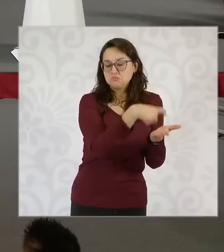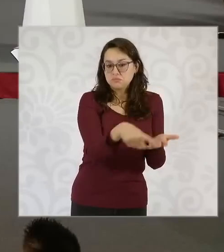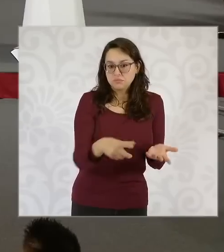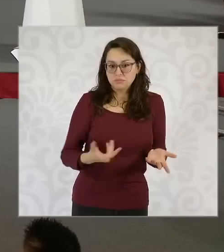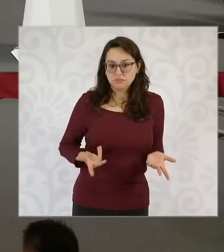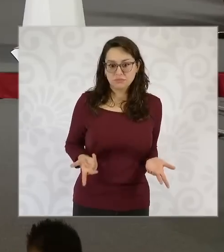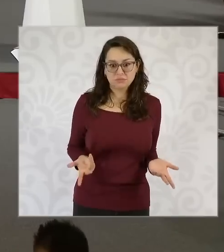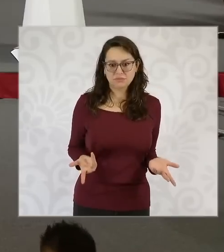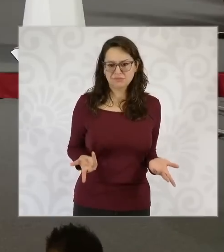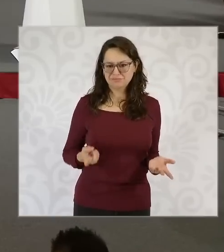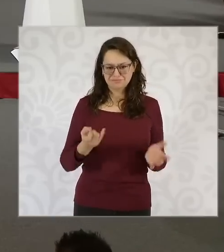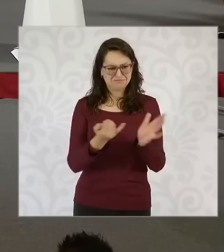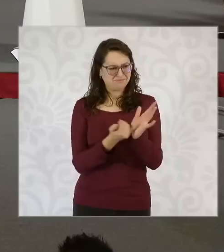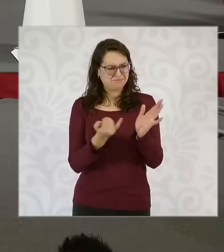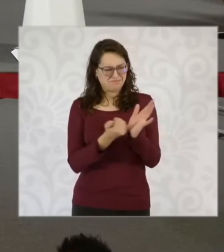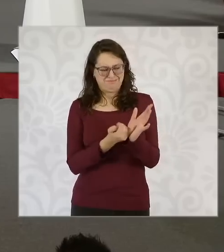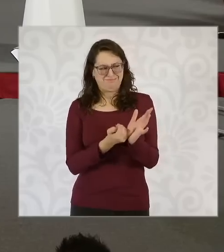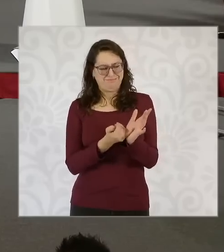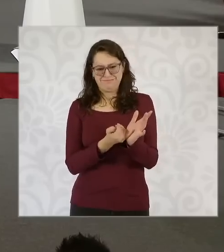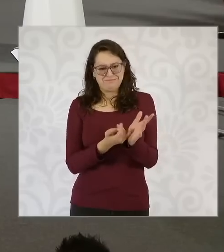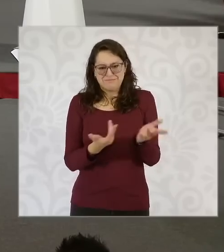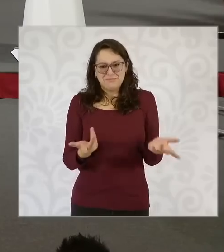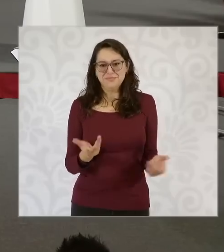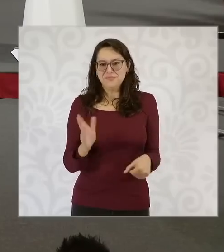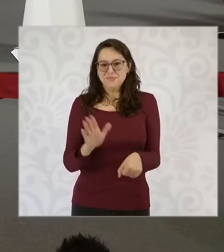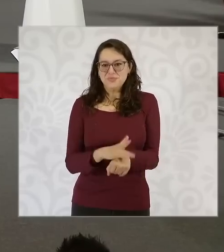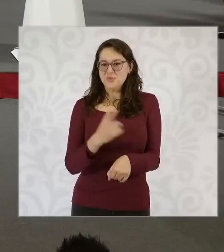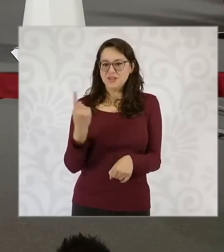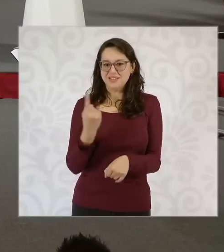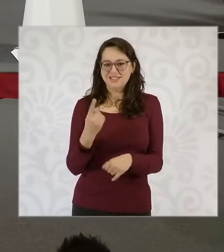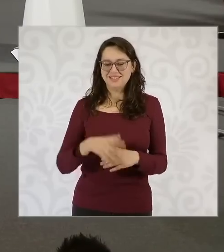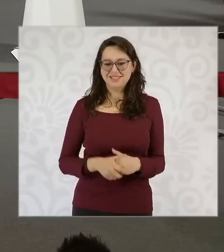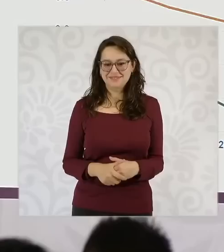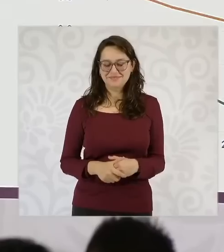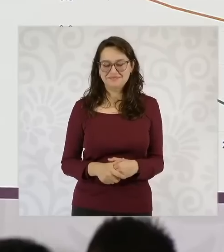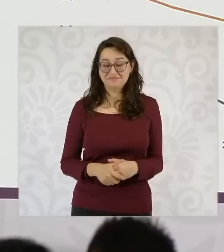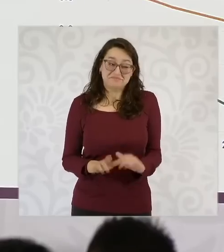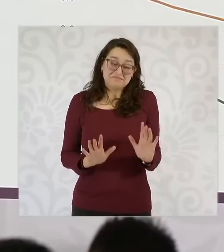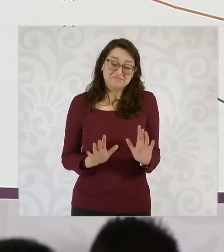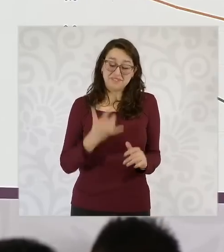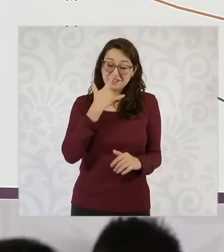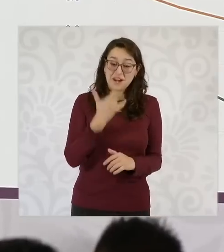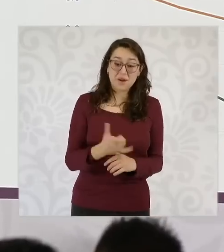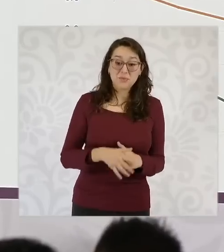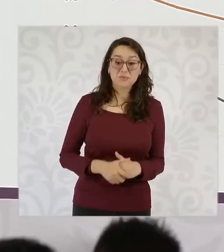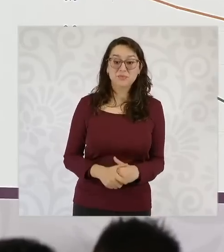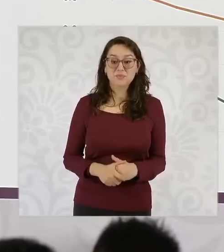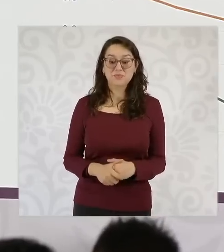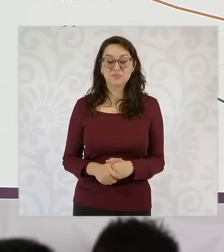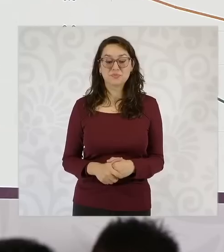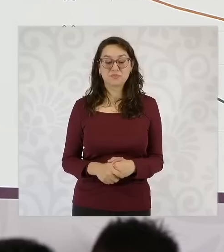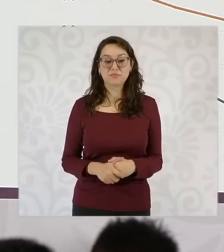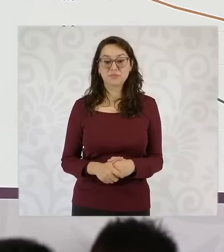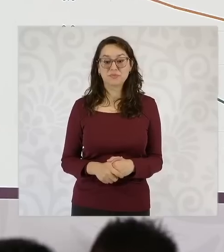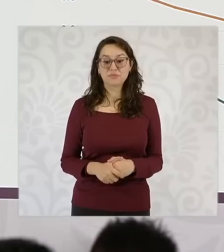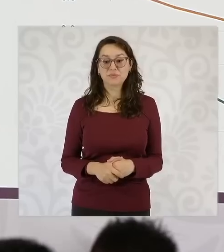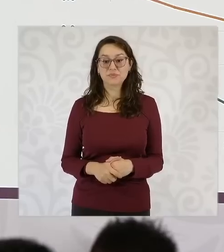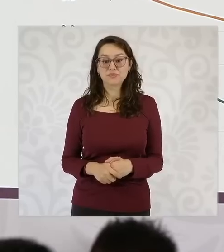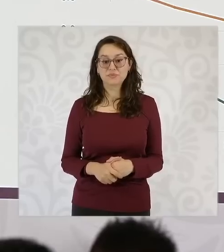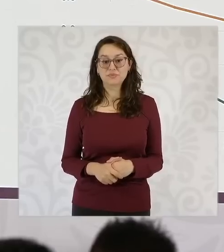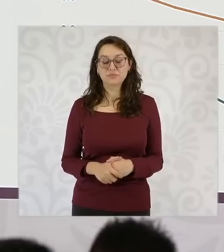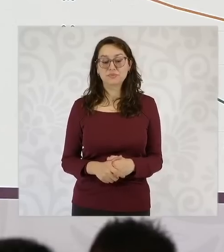esa tarifa estoy hablando aluminio y acero bien quiero ponerles un video si me lo autoriza la